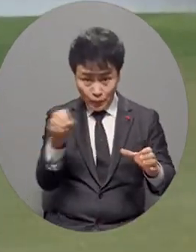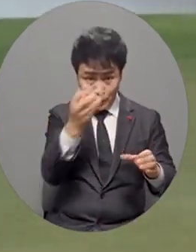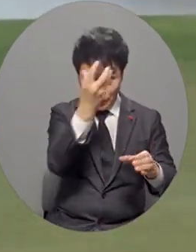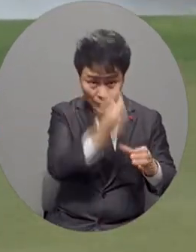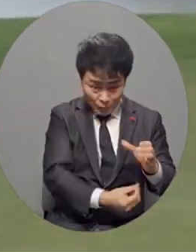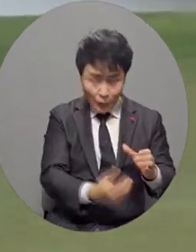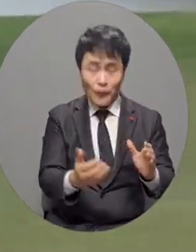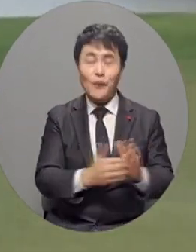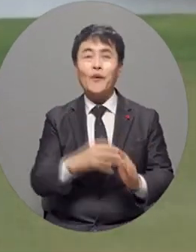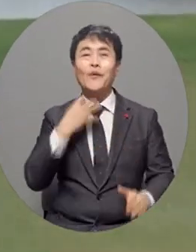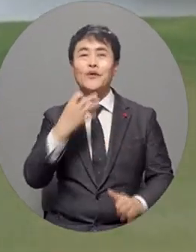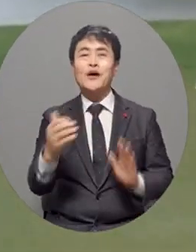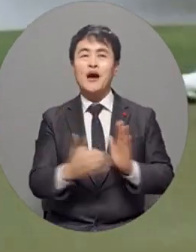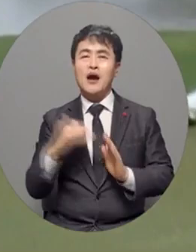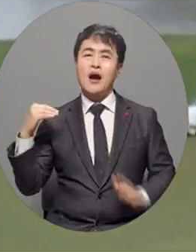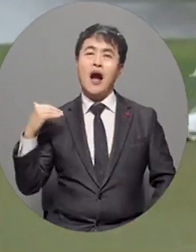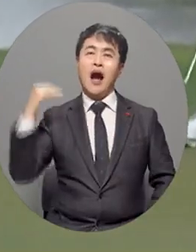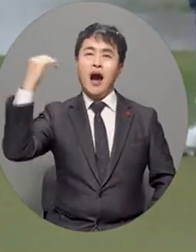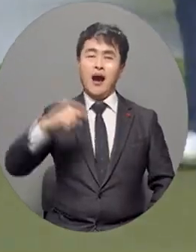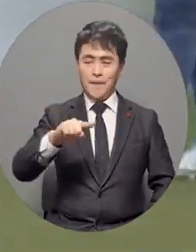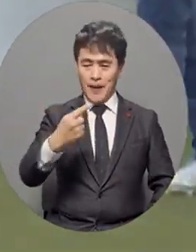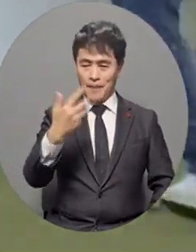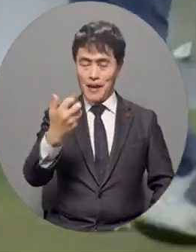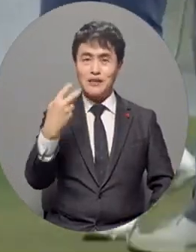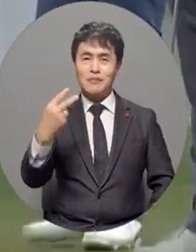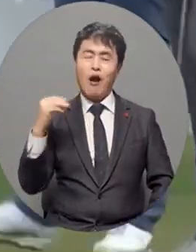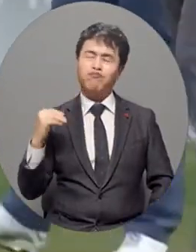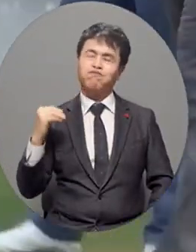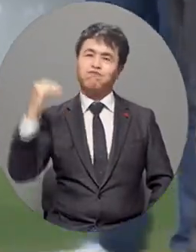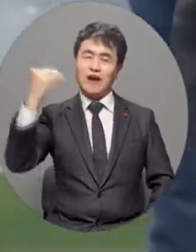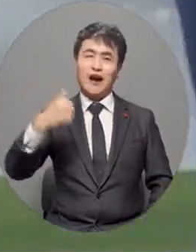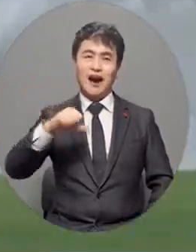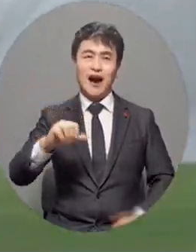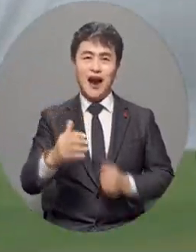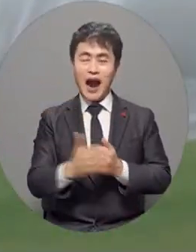그대로 들어갑니다. 올해 14살의 182cm로 훌쩍 큰 찰리.